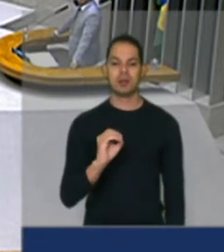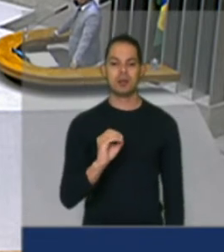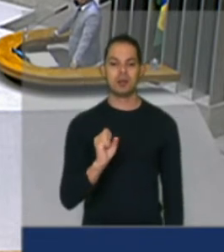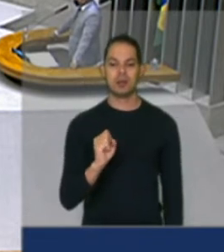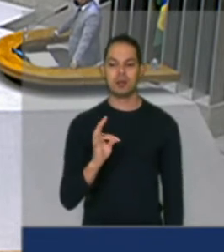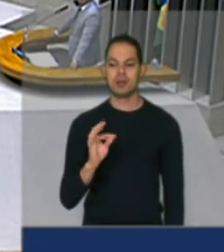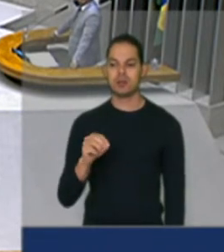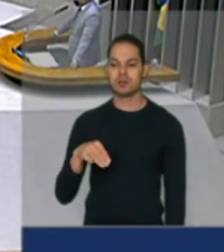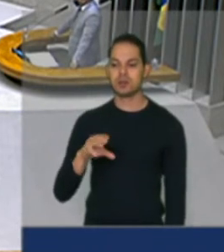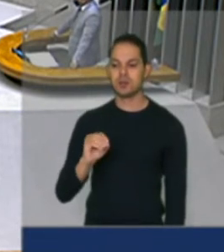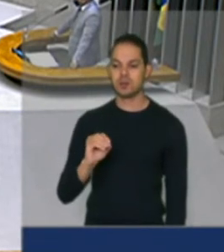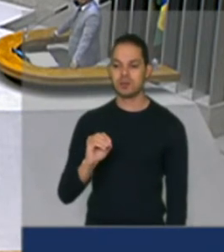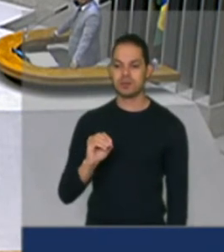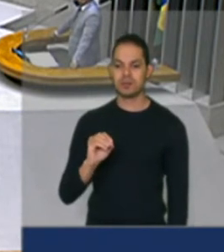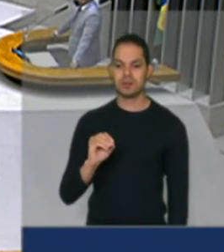RONDÔNIA VAMOS AO PARANÁ COM